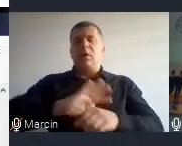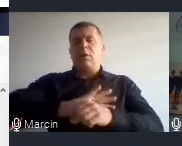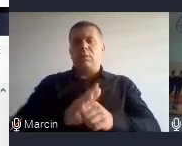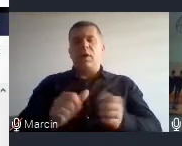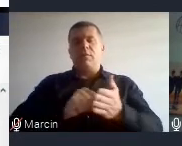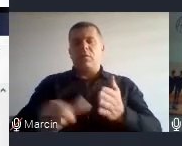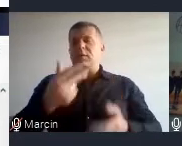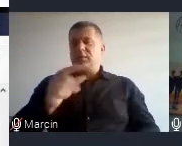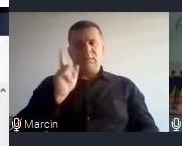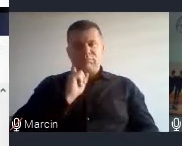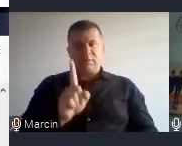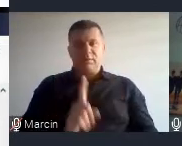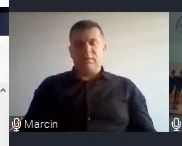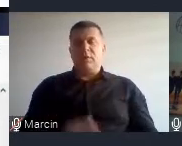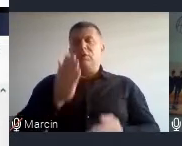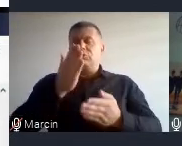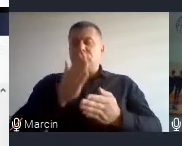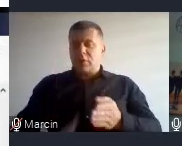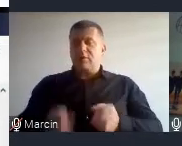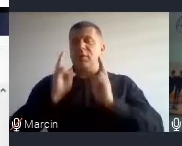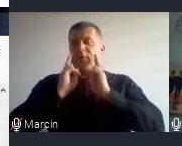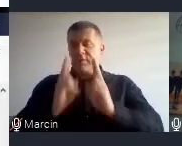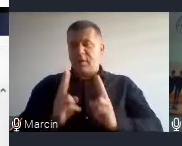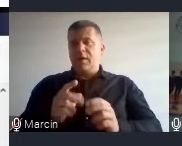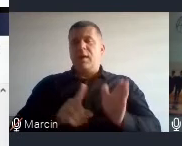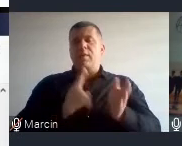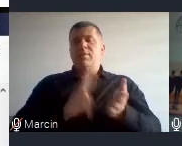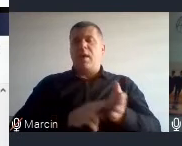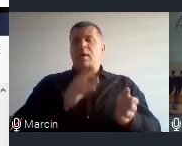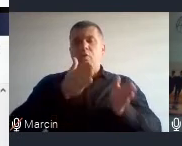W części faktycznie w zamówieniach na walkę z pandemią tak,